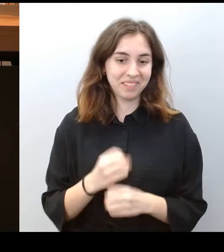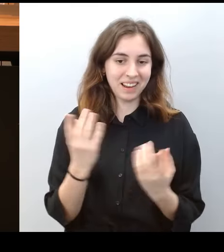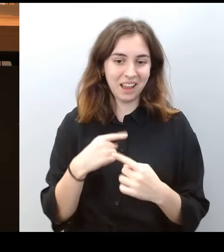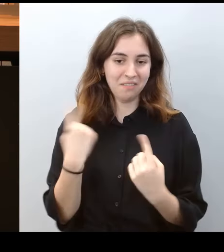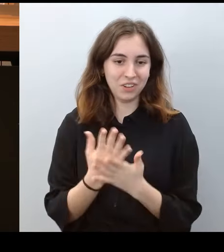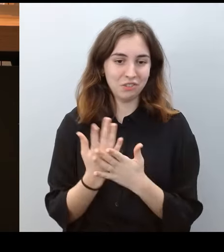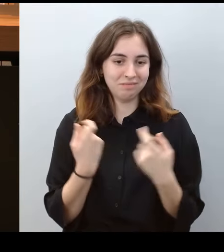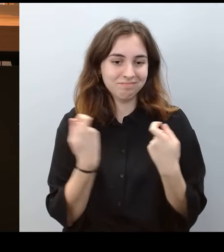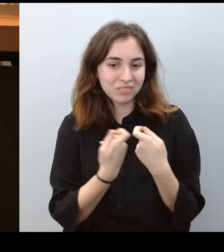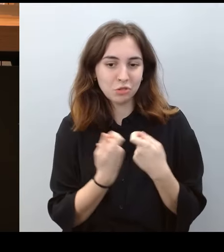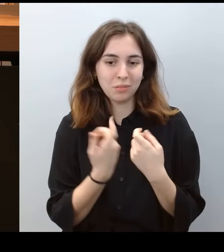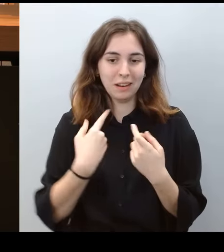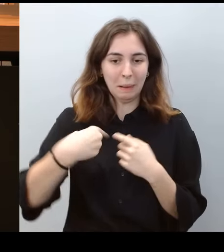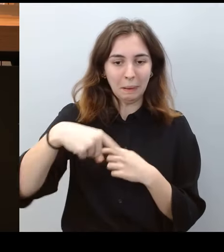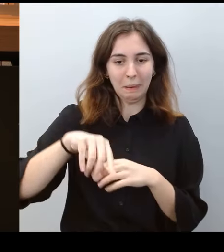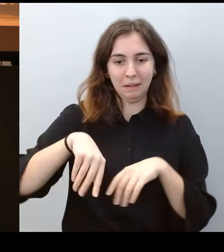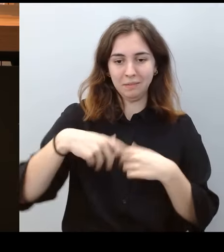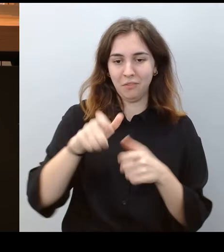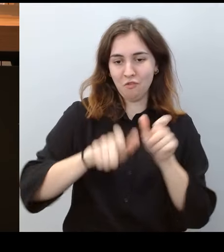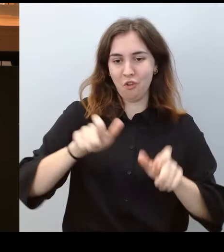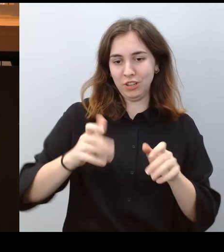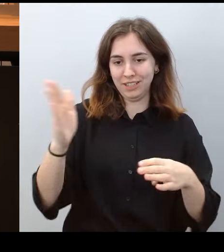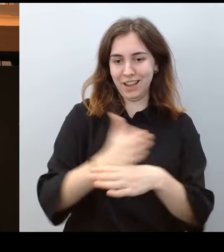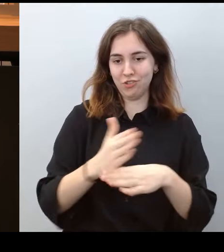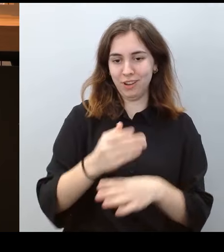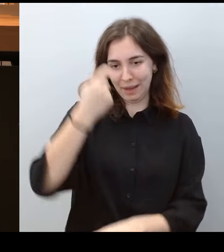Frage der Umweltgerechtigkeit, der sozialen und ökologischen